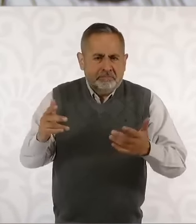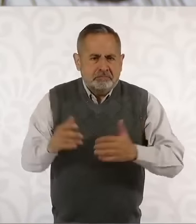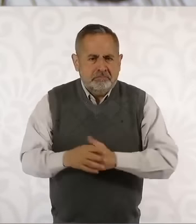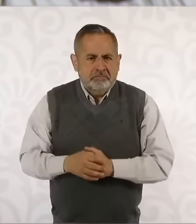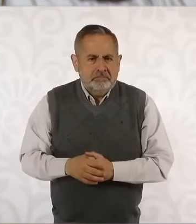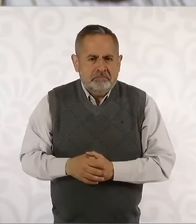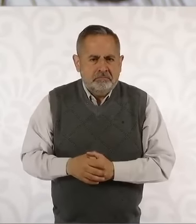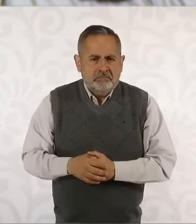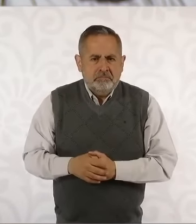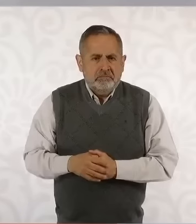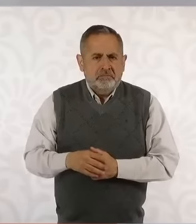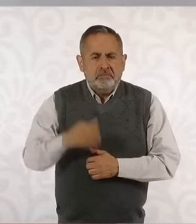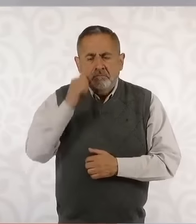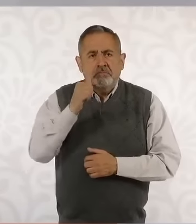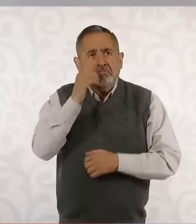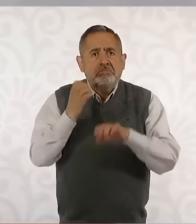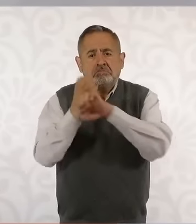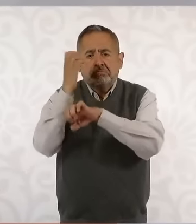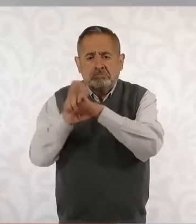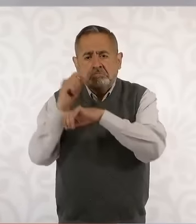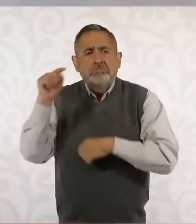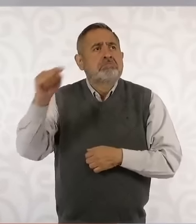la he tomado en los estados también.